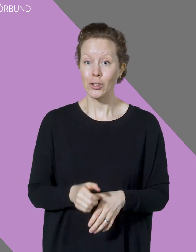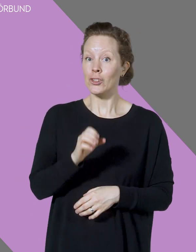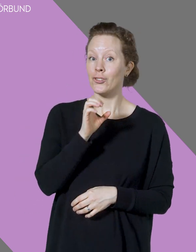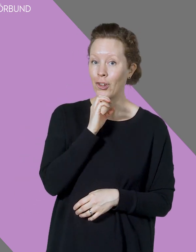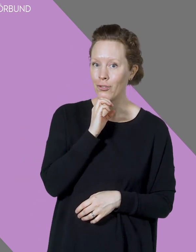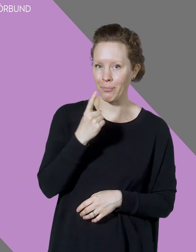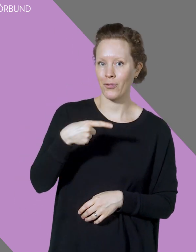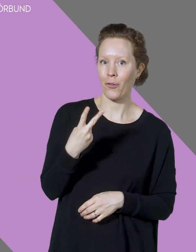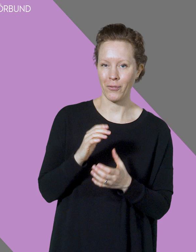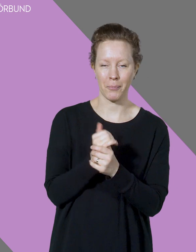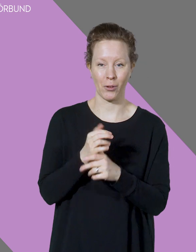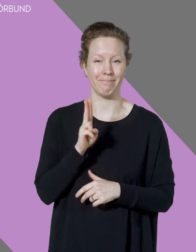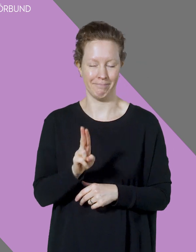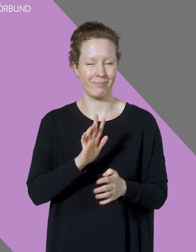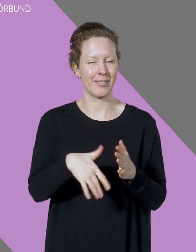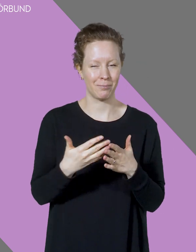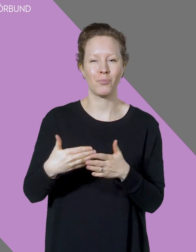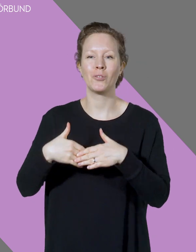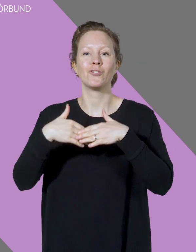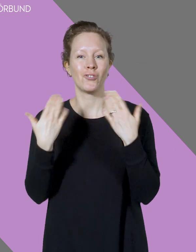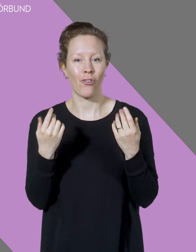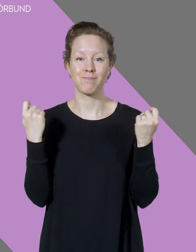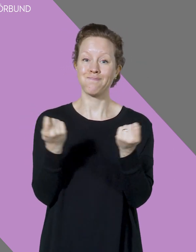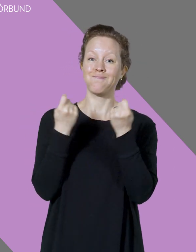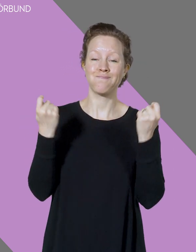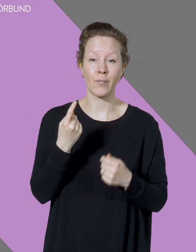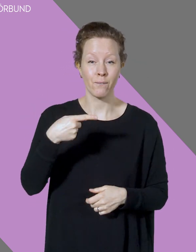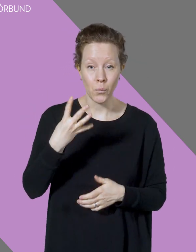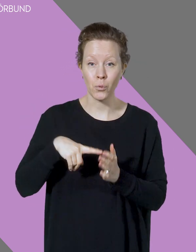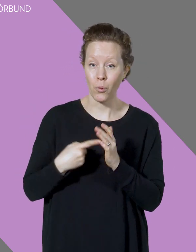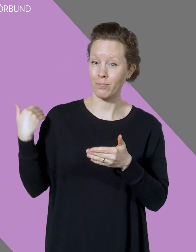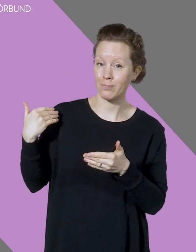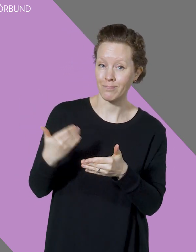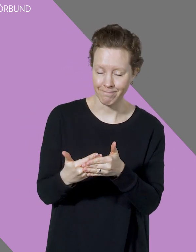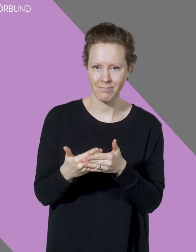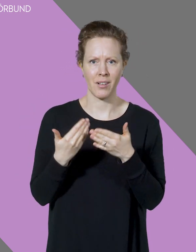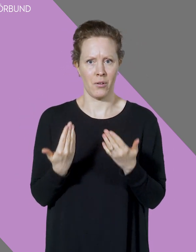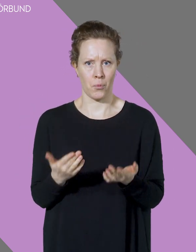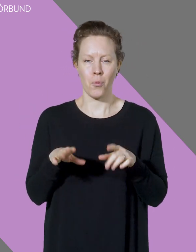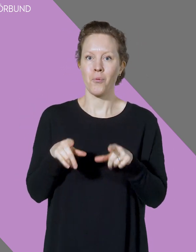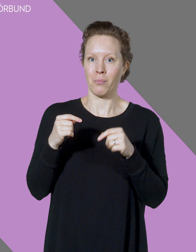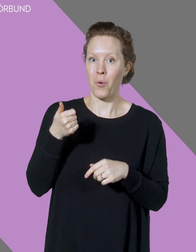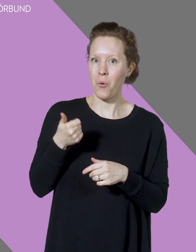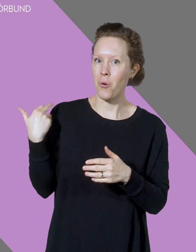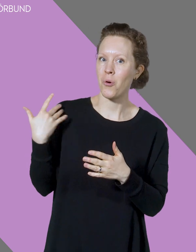Den egentliga teckenspråksdagen infaller söndagen den 12.2., - Teckenspråkets dag, som nu firas för fjortonde gången har under årens lopp -